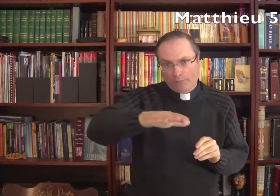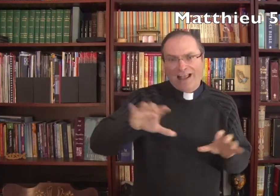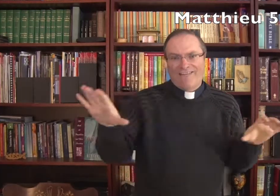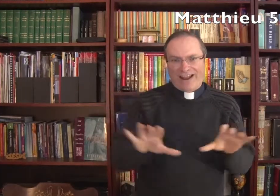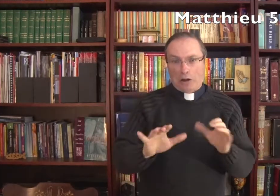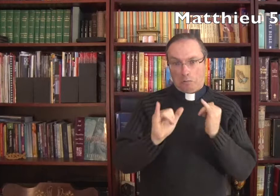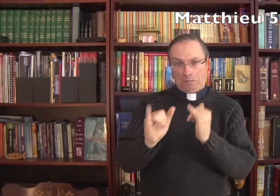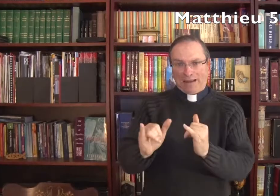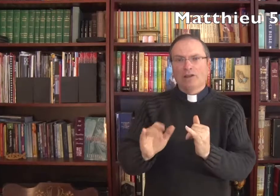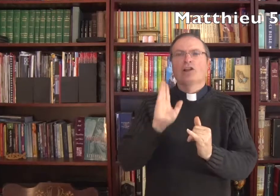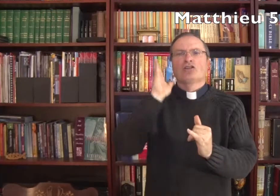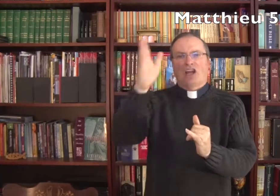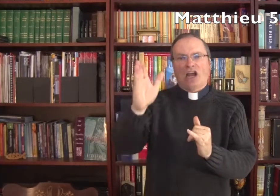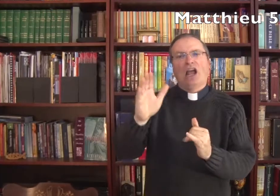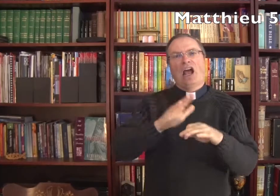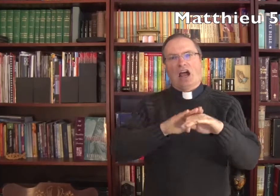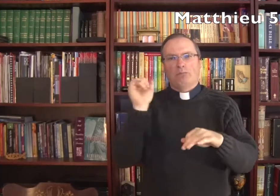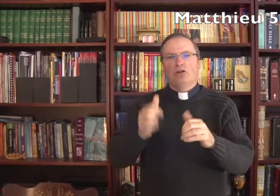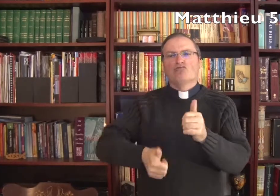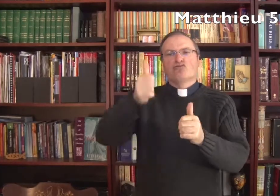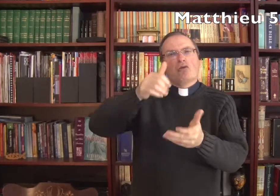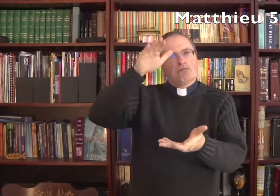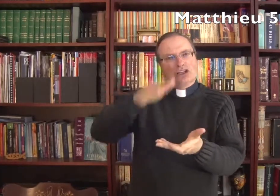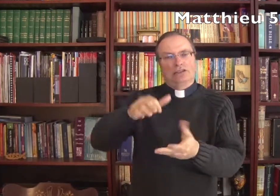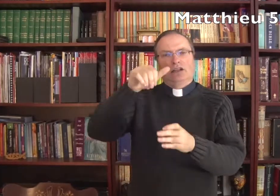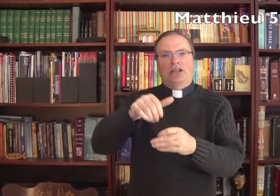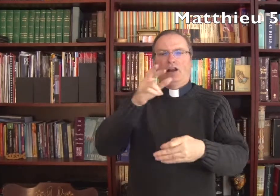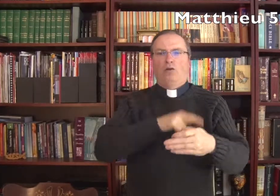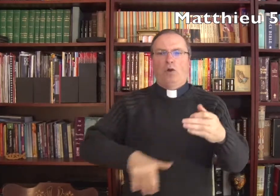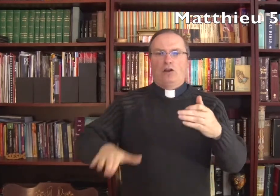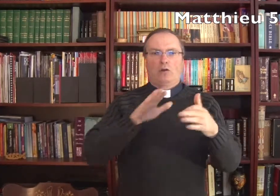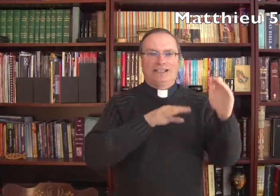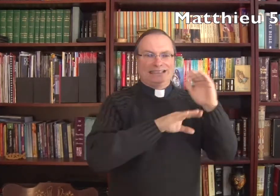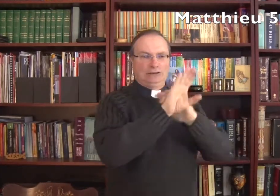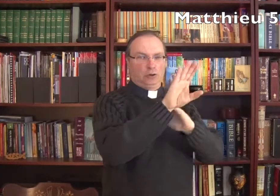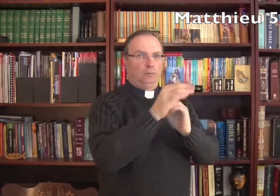à faire de même sera appelé le plus petit dans le royaume des cieux;